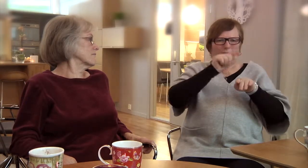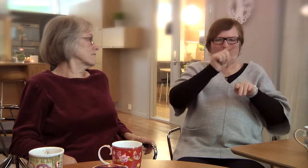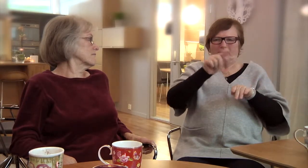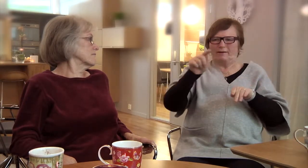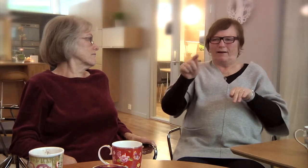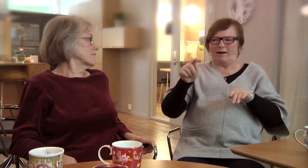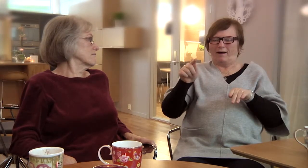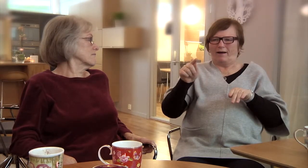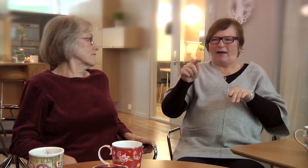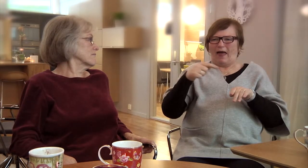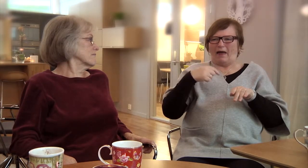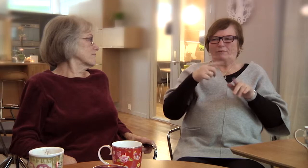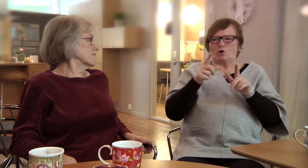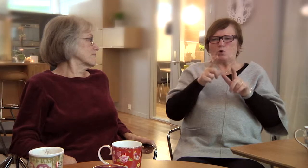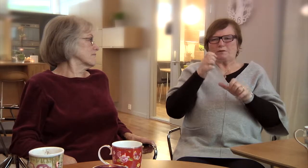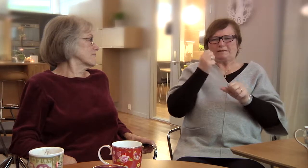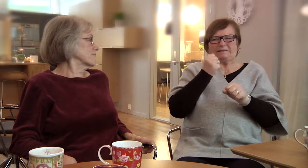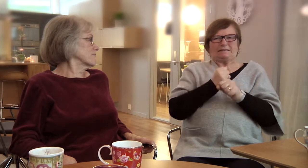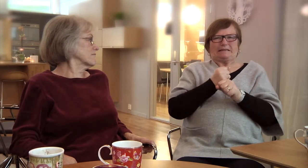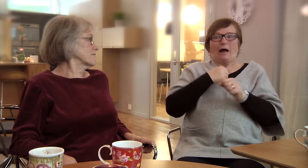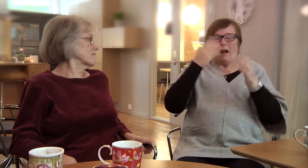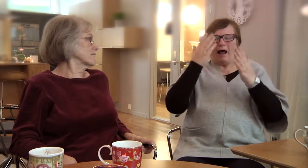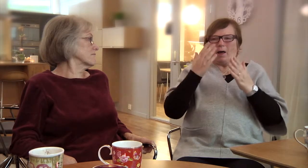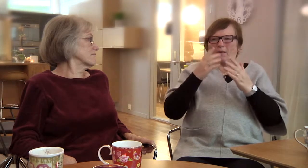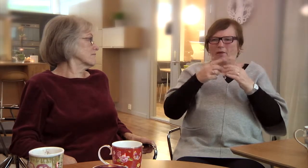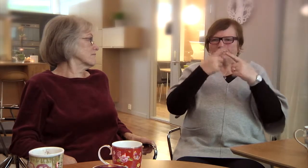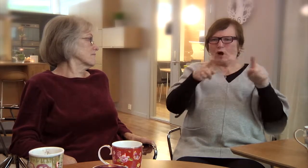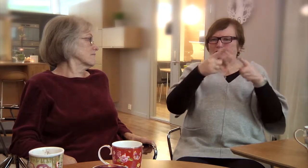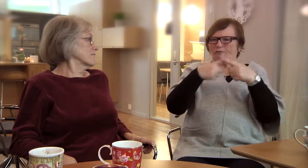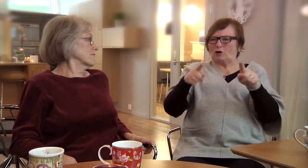Det var så mye forskjelling. Jeg leste det som sto der, -